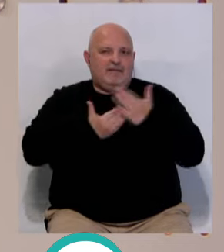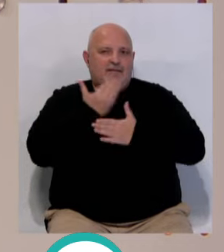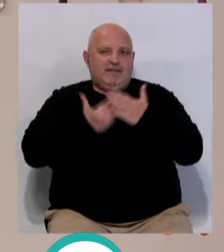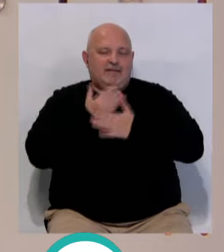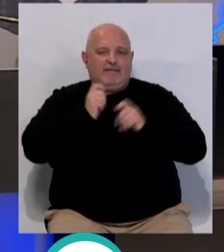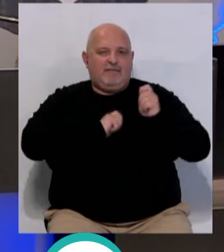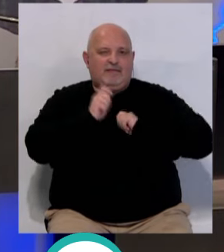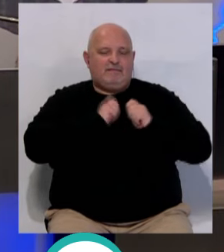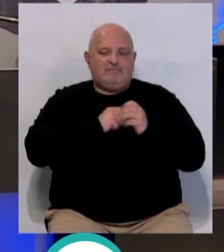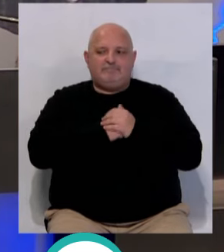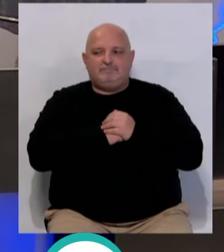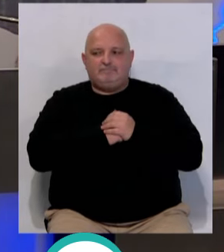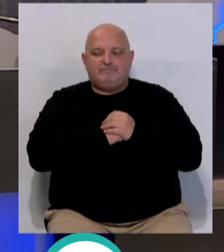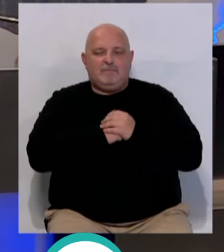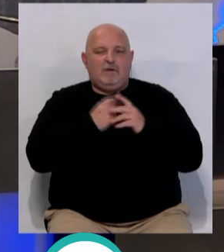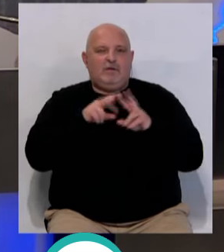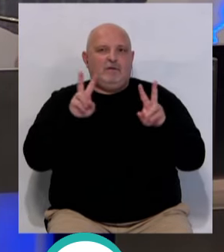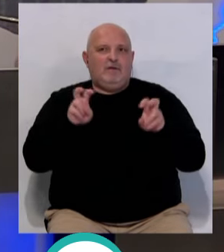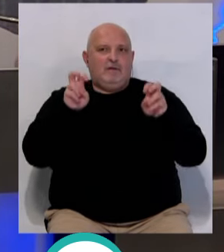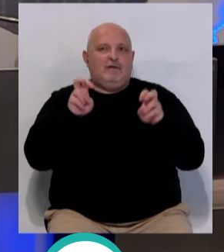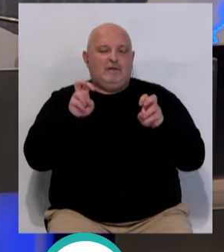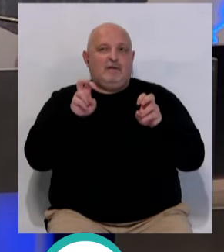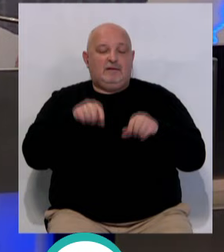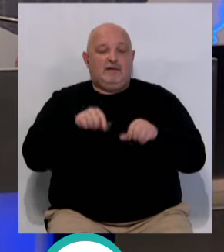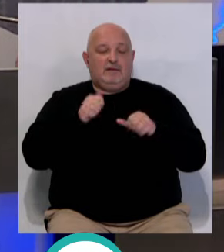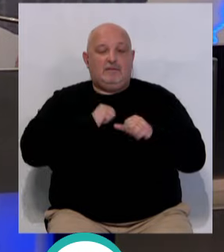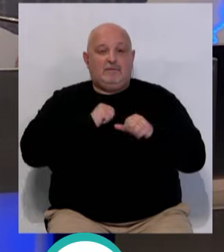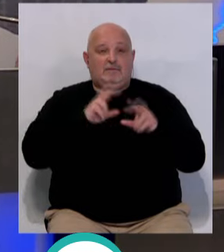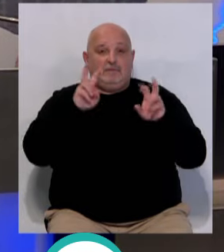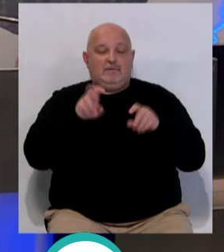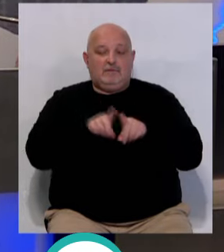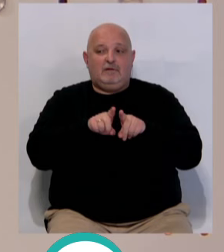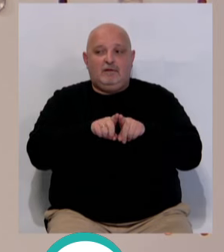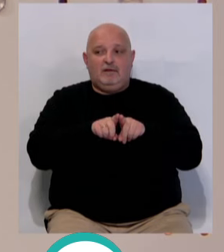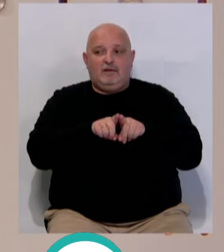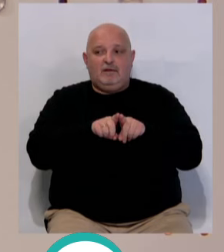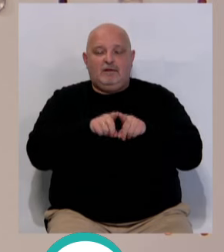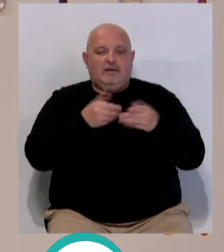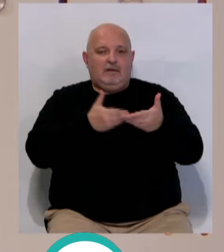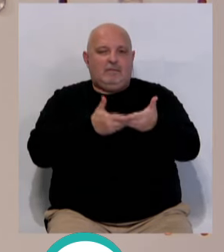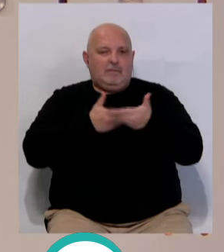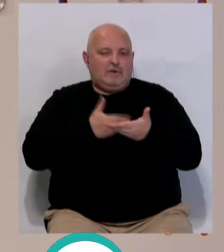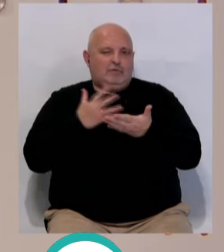de ellos no es es una manera de yo desde aquí si permites Eh pues invito a todos a todos aquellos